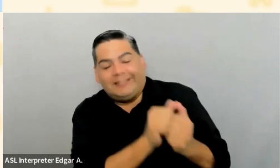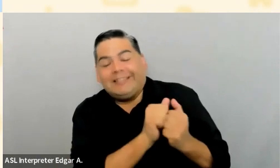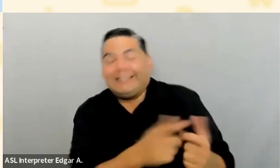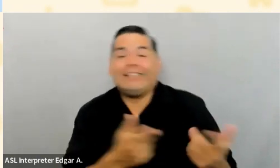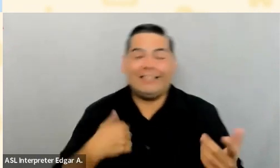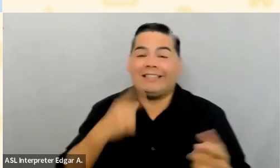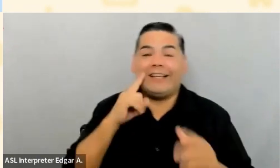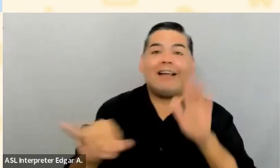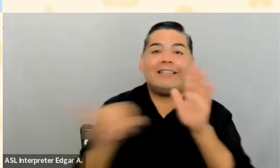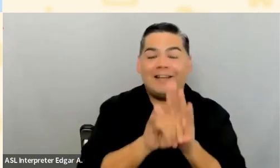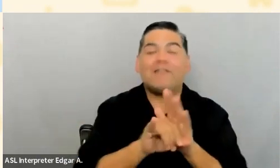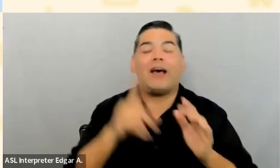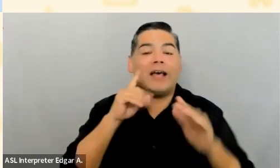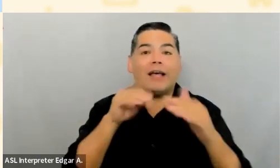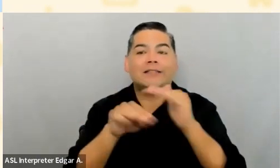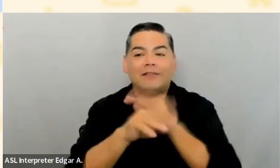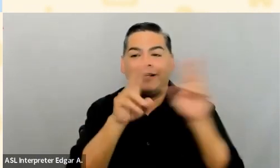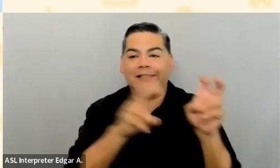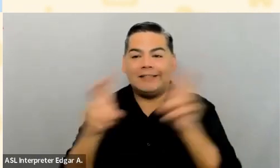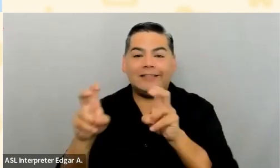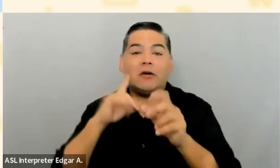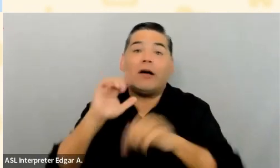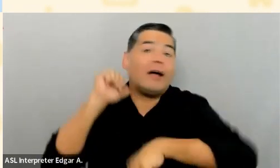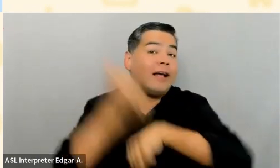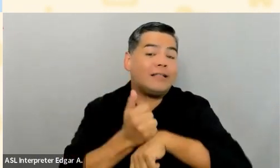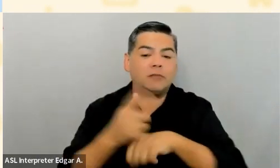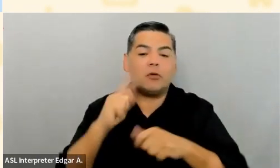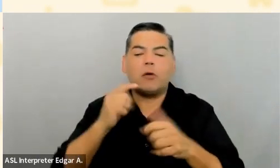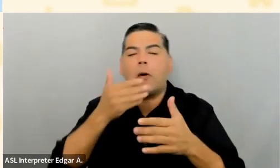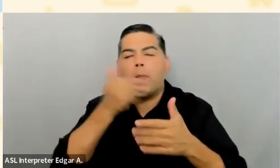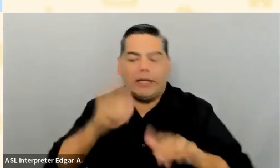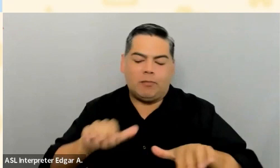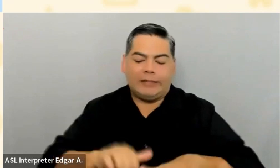y resolver los problemas de accesibilidad, estableciendo mejores prácticas a lo largo del camino.